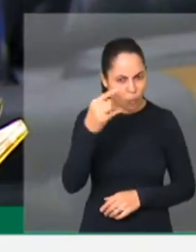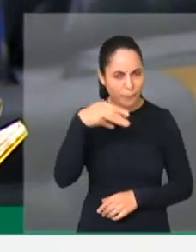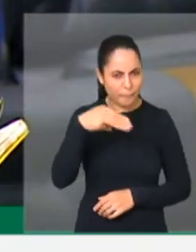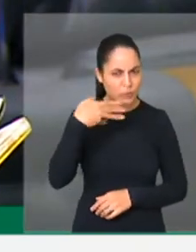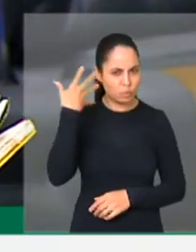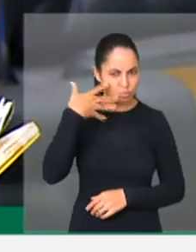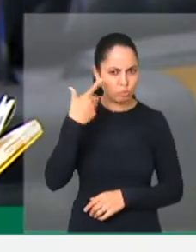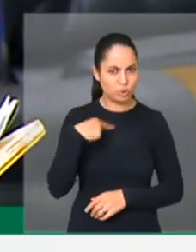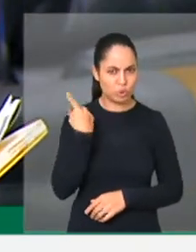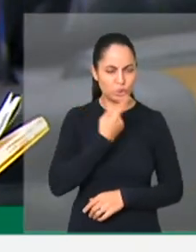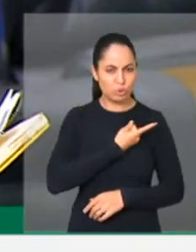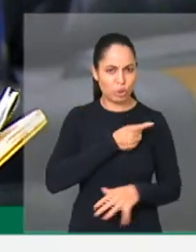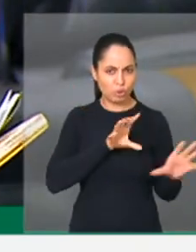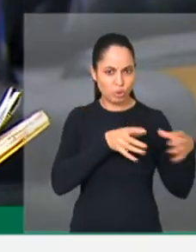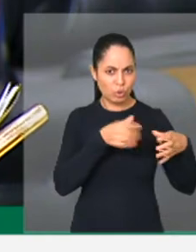EU NÃO PRESTEI ATENÇÃO, PERGUNTEI A DEPUTADA CELINA